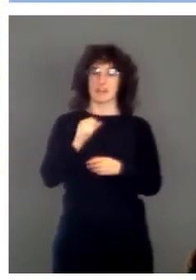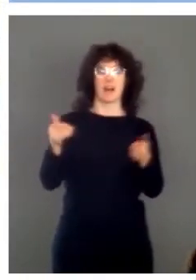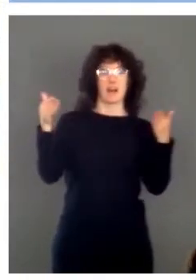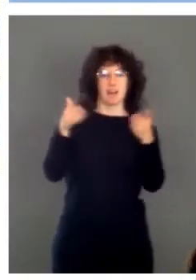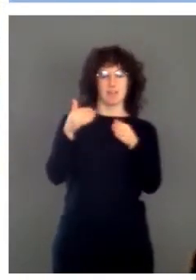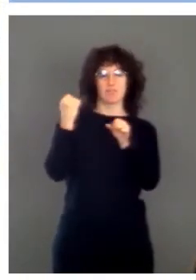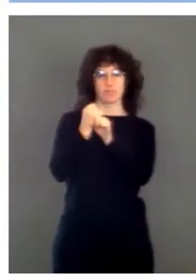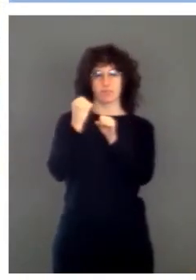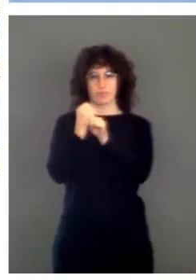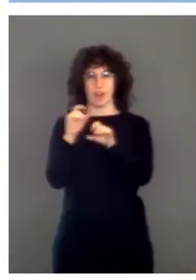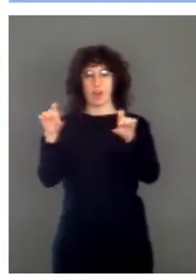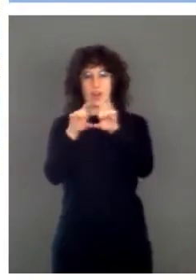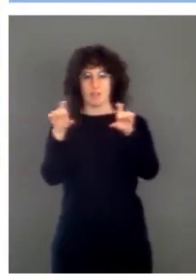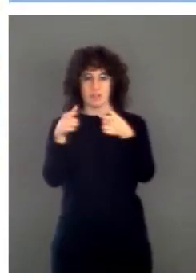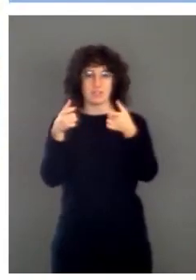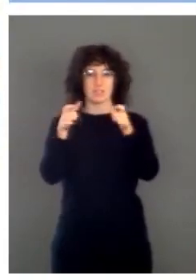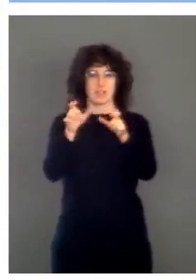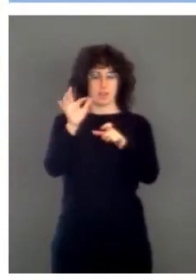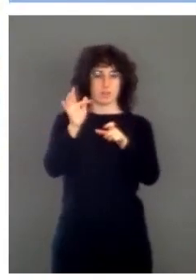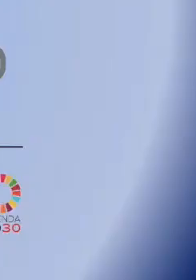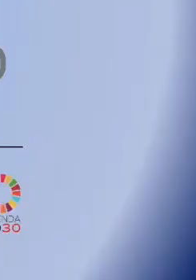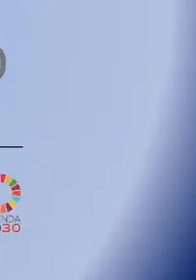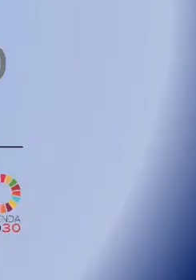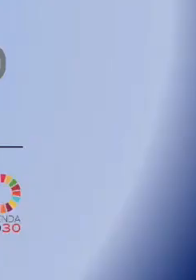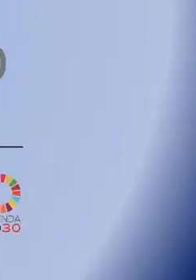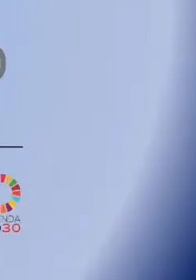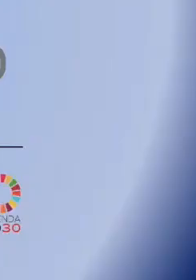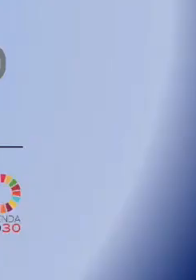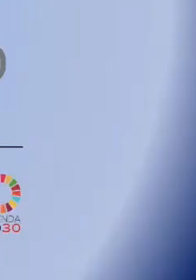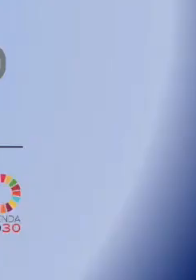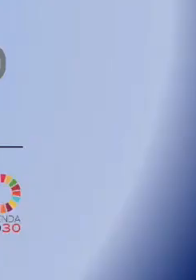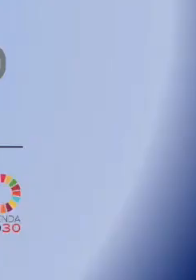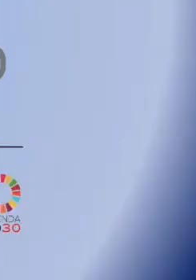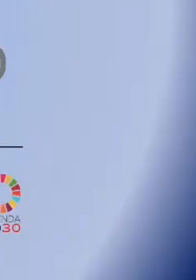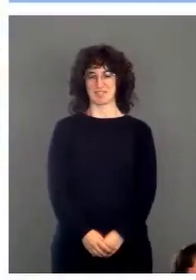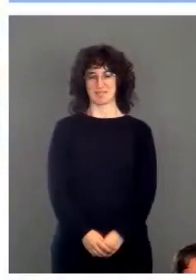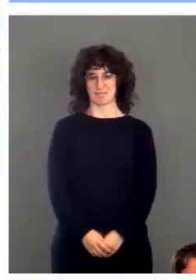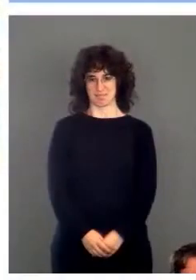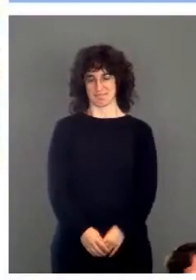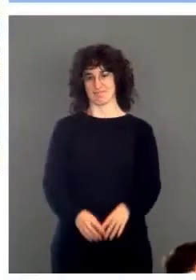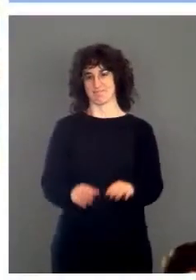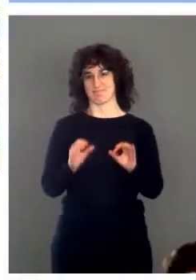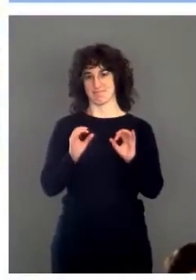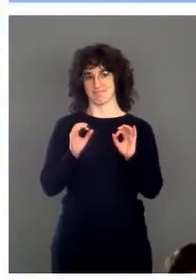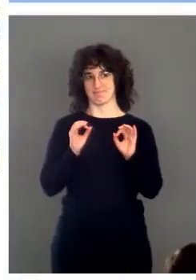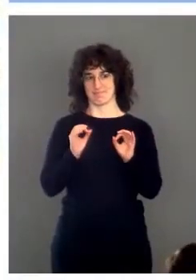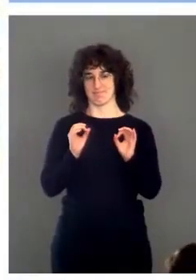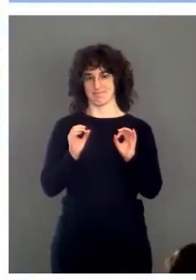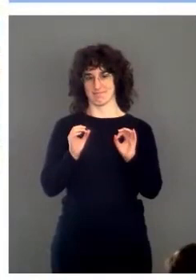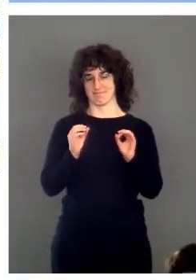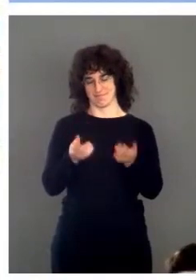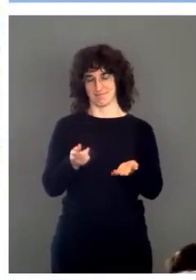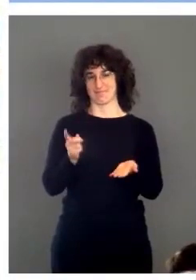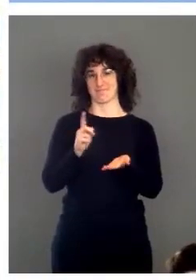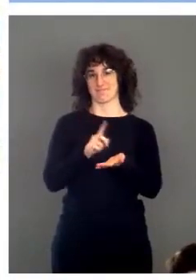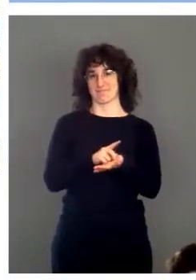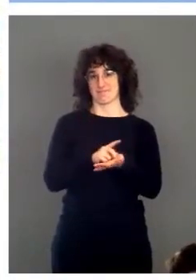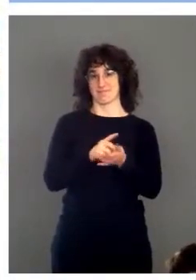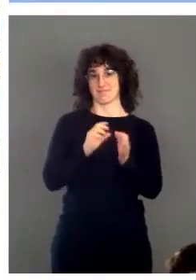Y también con Navarra Que nos emocionamos otra vez Perdimos un doctor